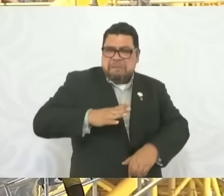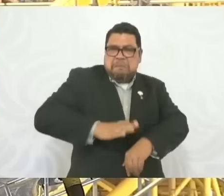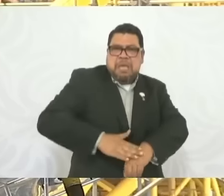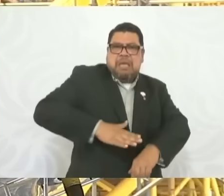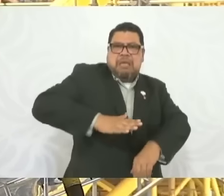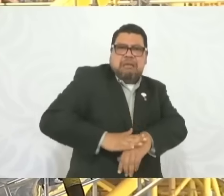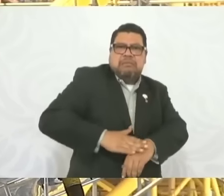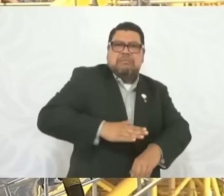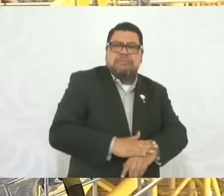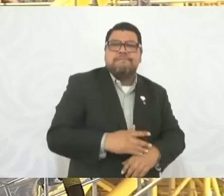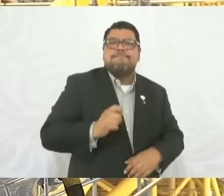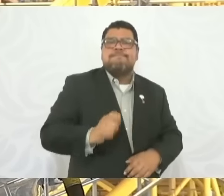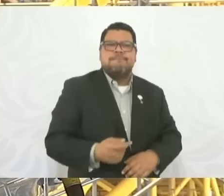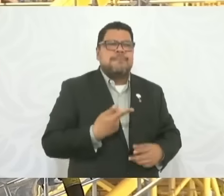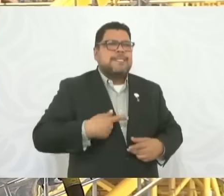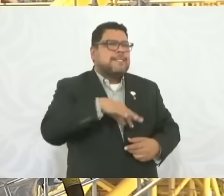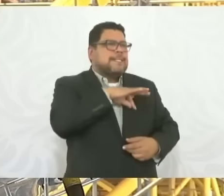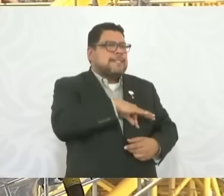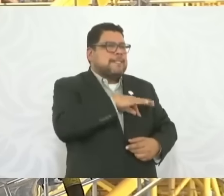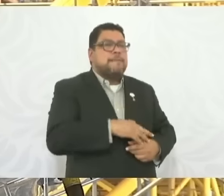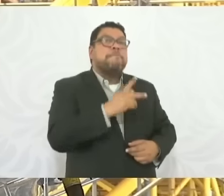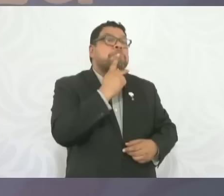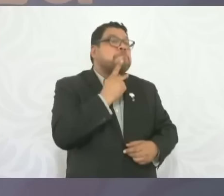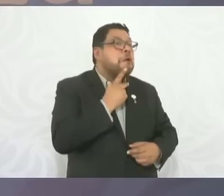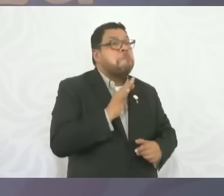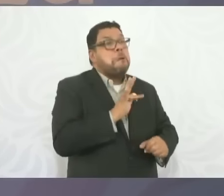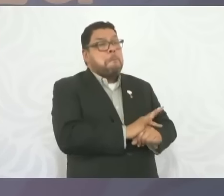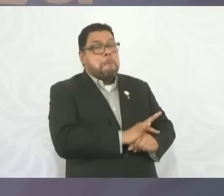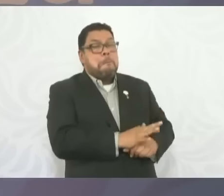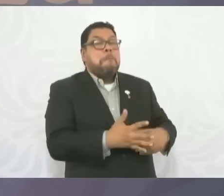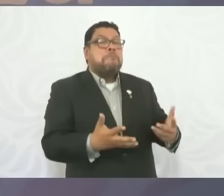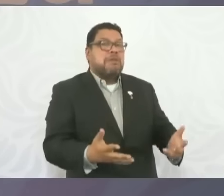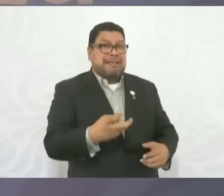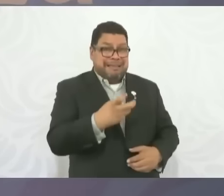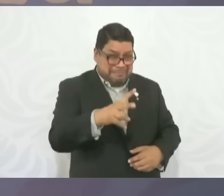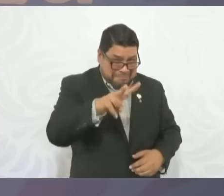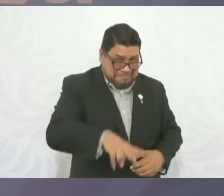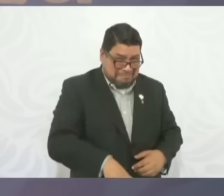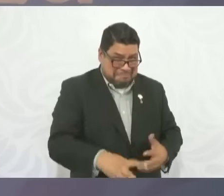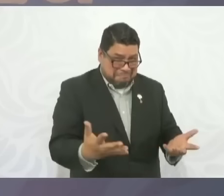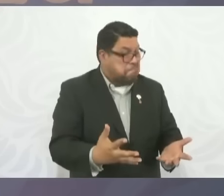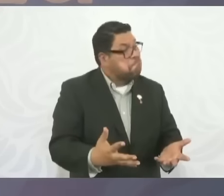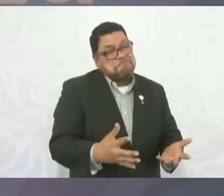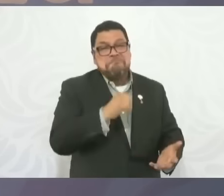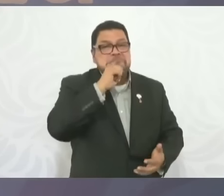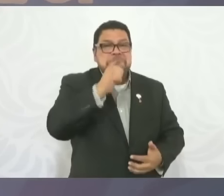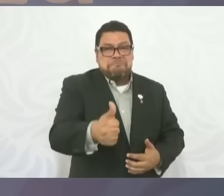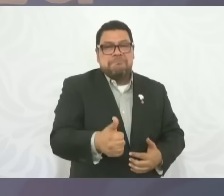Pretendían que los privados produjeran petróleo y eso nunca llegó. Es así que durante el periodo